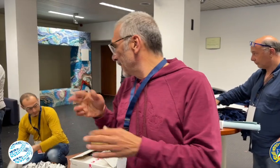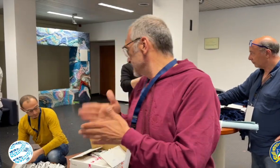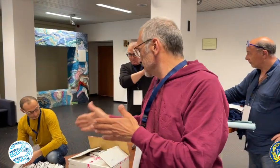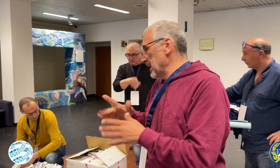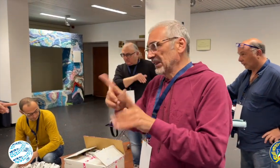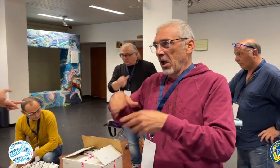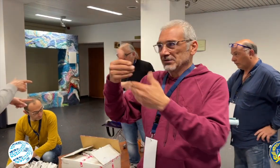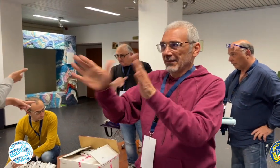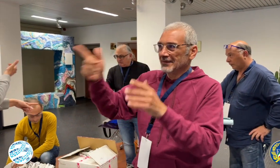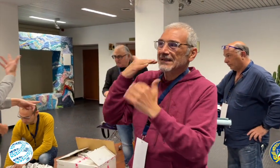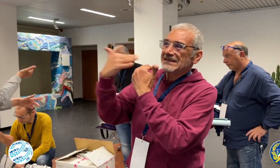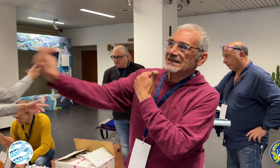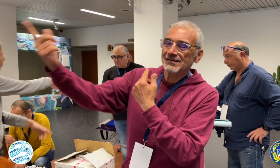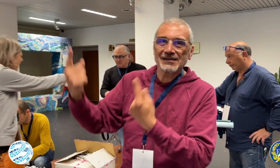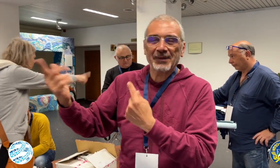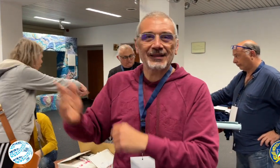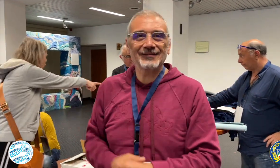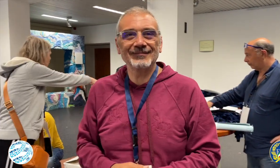Vedo le persone in fila che attendono